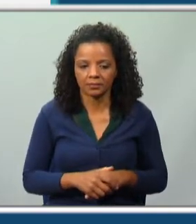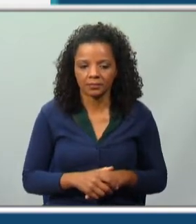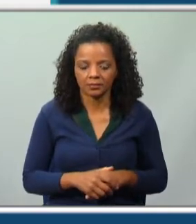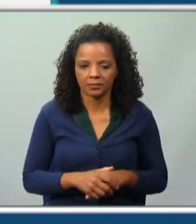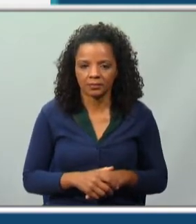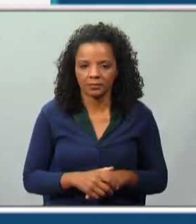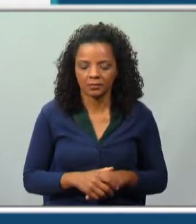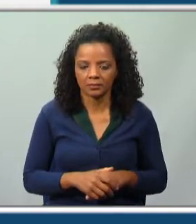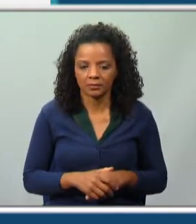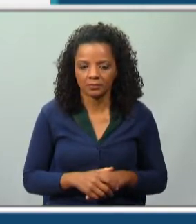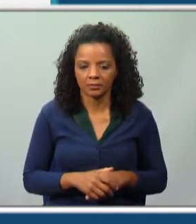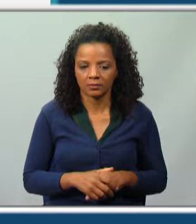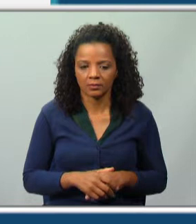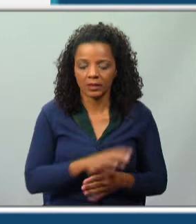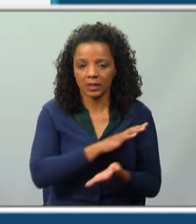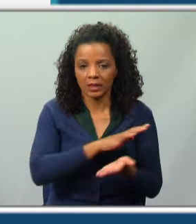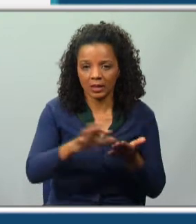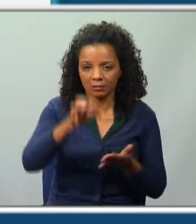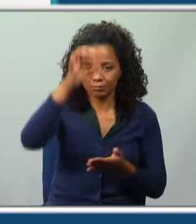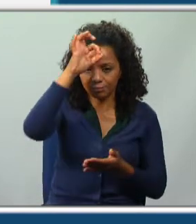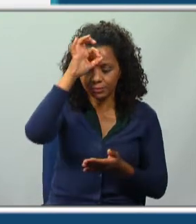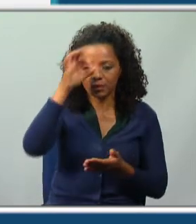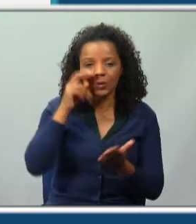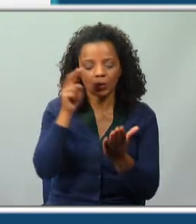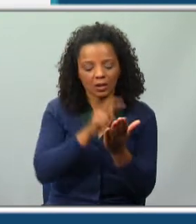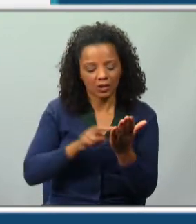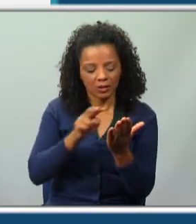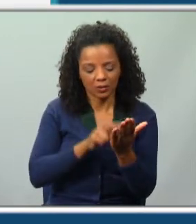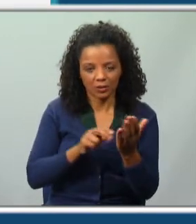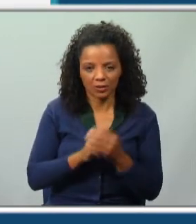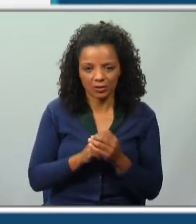minha diz nada distrai os pequenos leitores e se vocês não sabem esses 我的說沒有什麼能分散孩子們的注意力讀者，如果你不知道這些